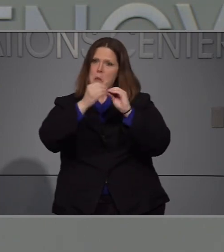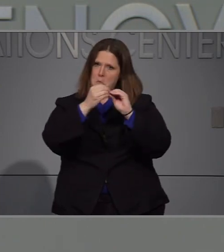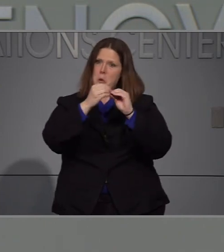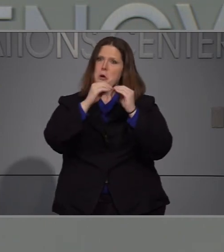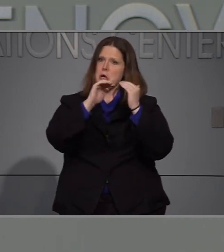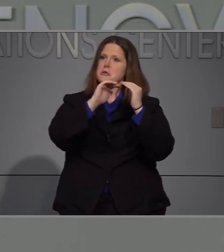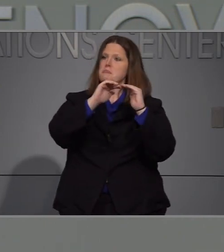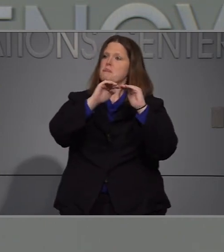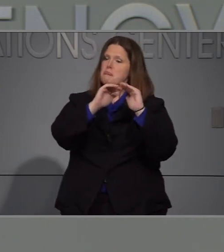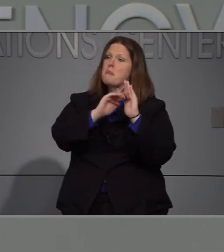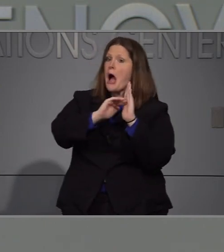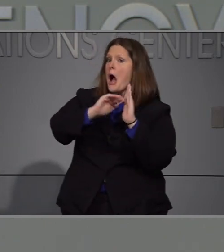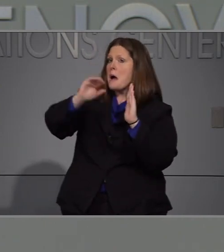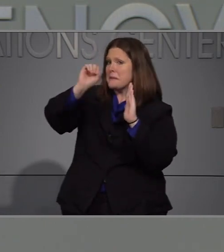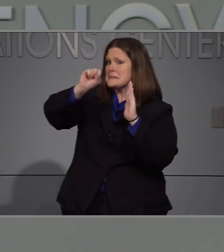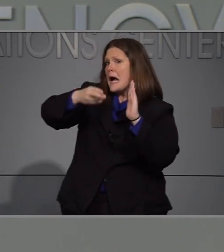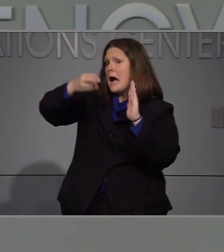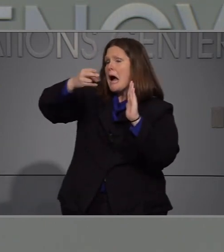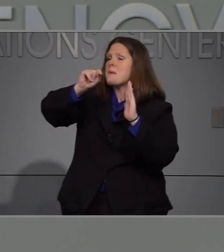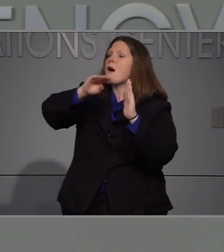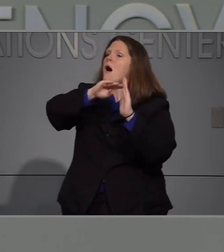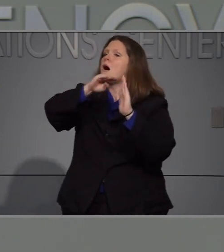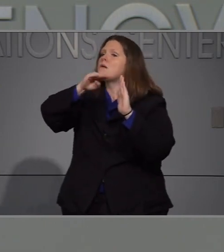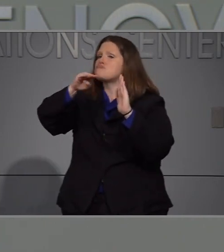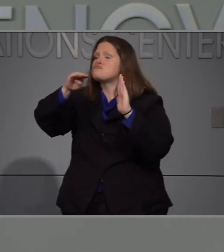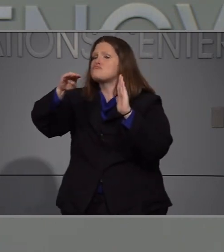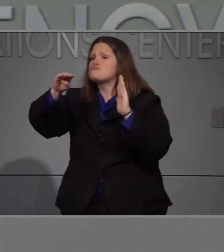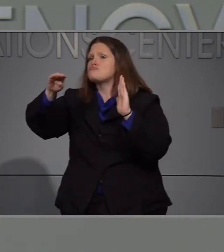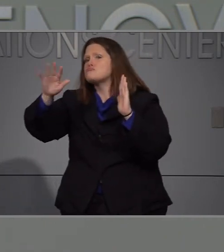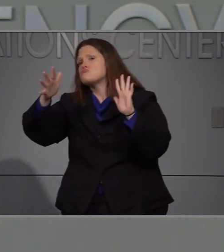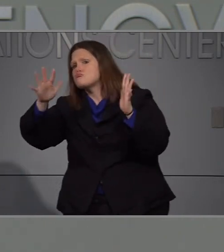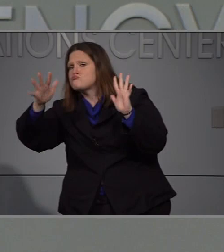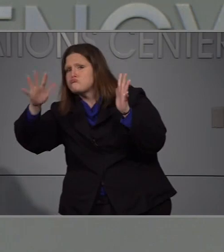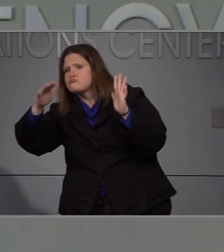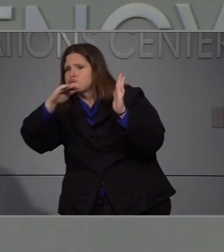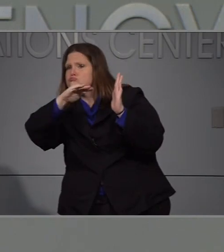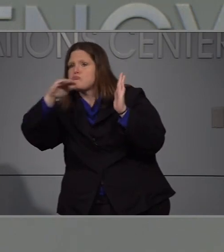bueno que está empezando a nivelar se tenemos la capacidad en los hospitales no estamos